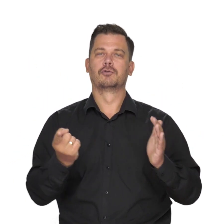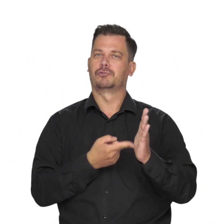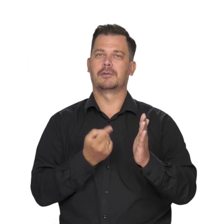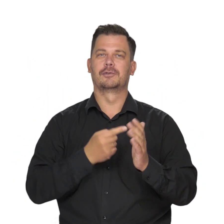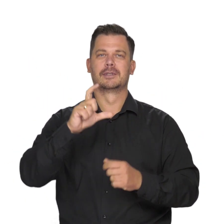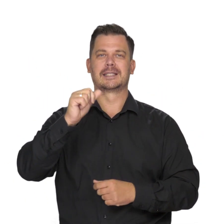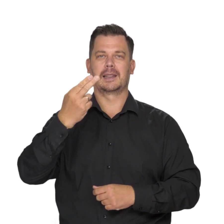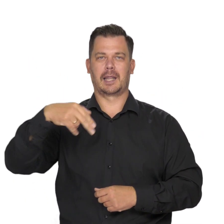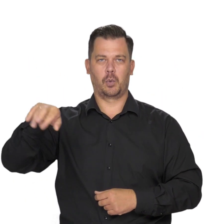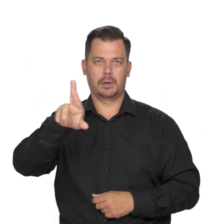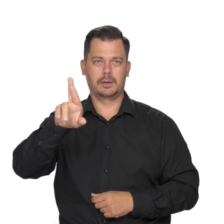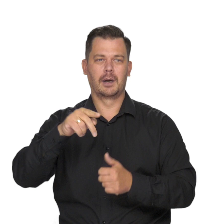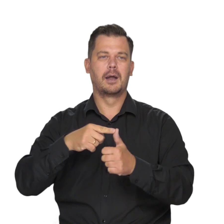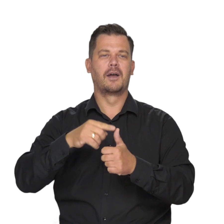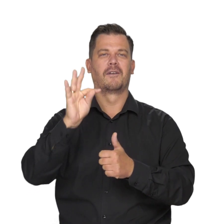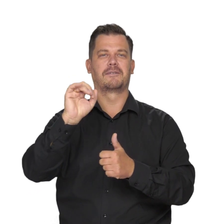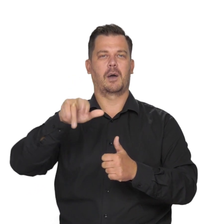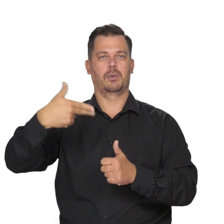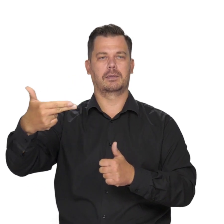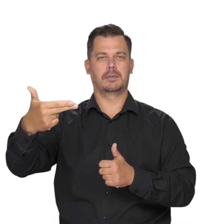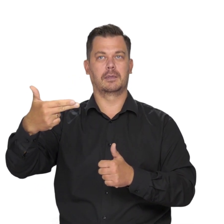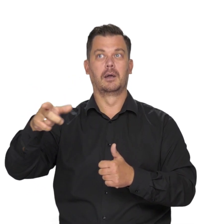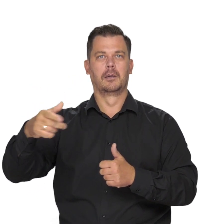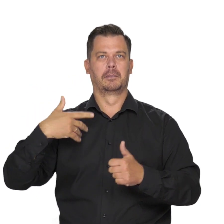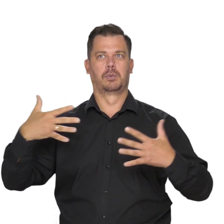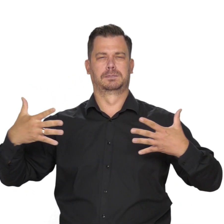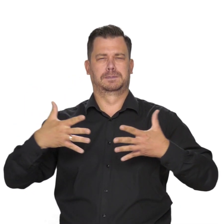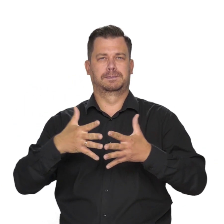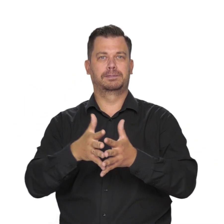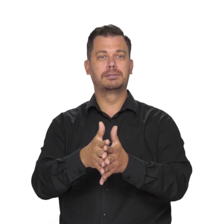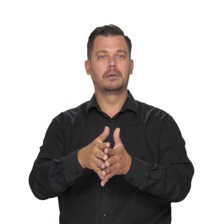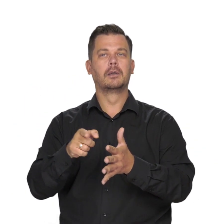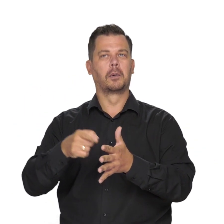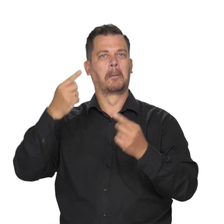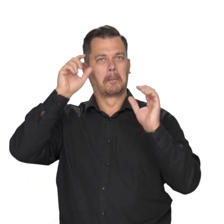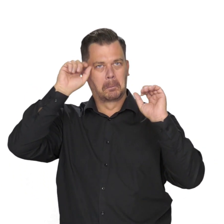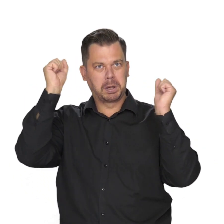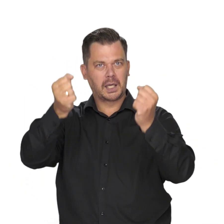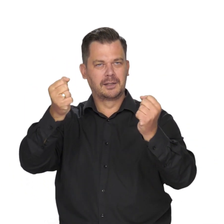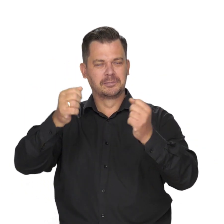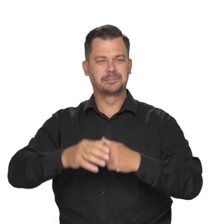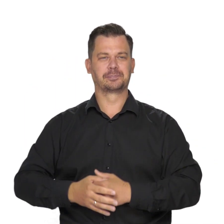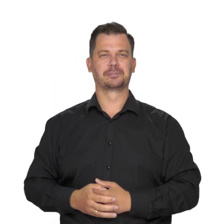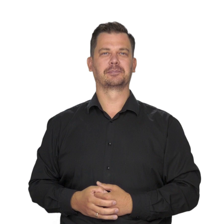najczęściej w jego pracach pojawiały się postaci centaurów i faunów, łączących się w mitycznej opowieści z tak ważnym dla Malagi bykiem.